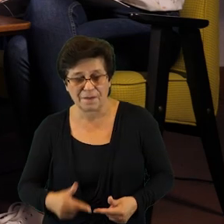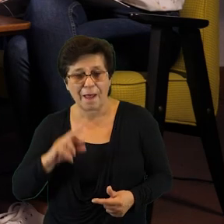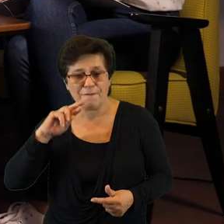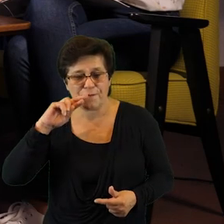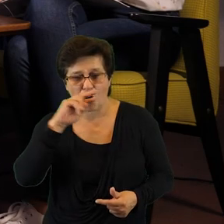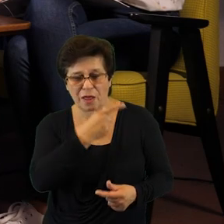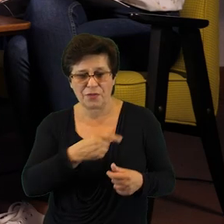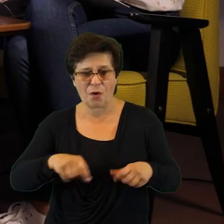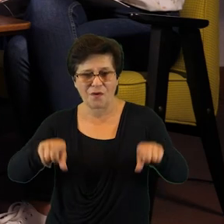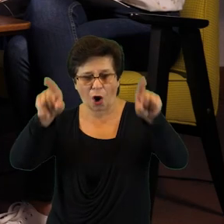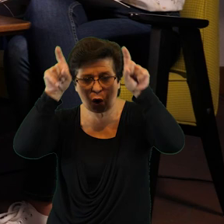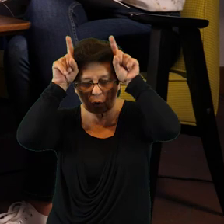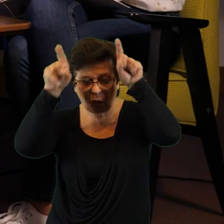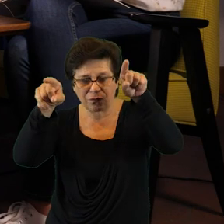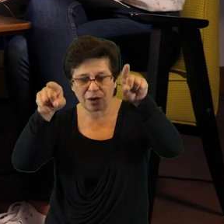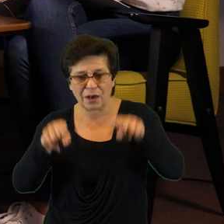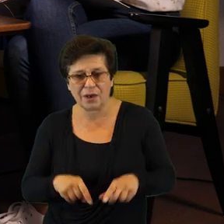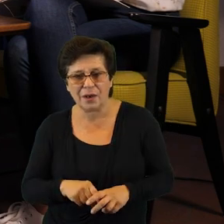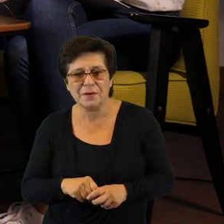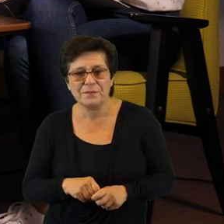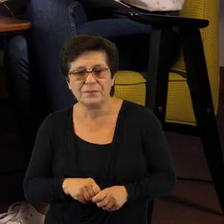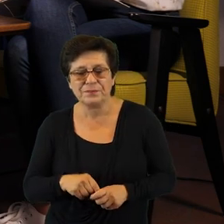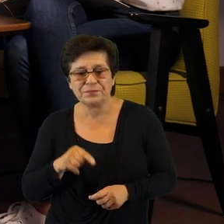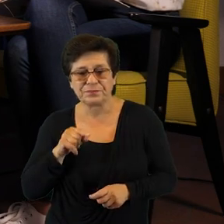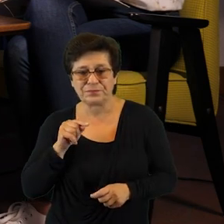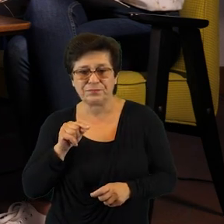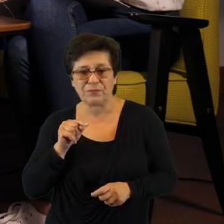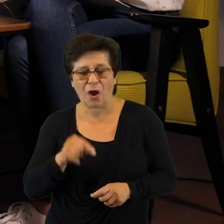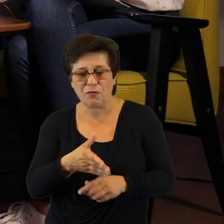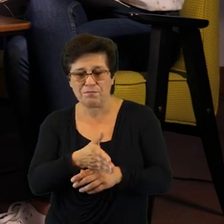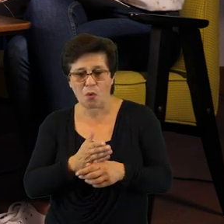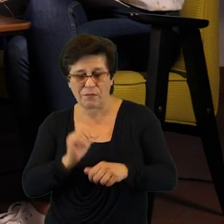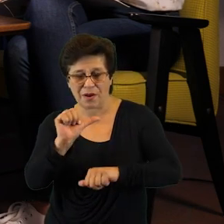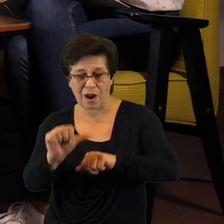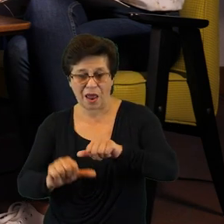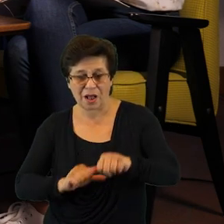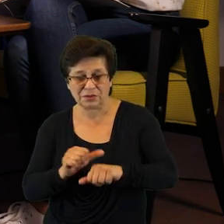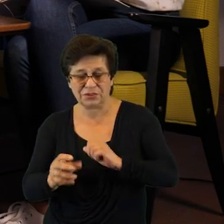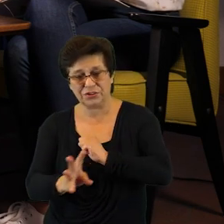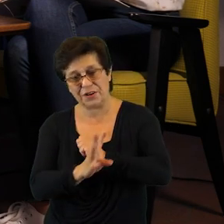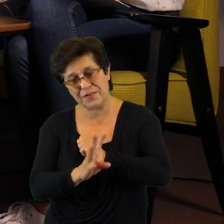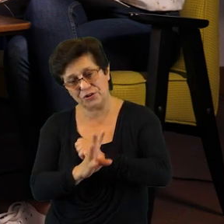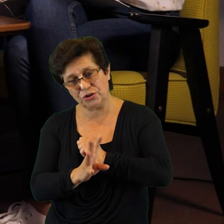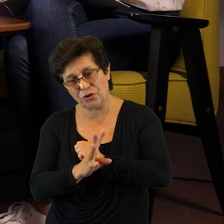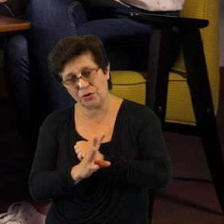w angielskich i amerykańskich swoich przekładach. A przede wszystkim w połowie lat 90. w nobliwym wydawnictwie Znak